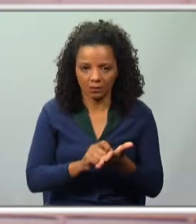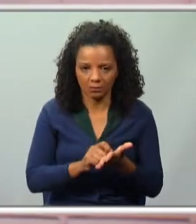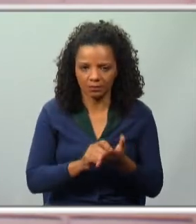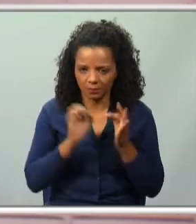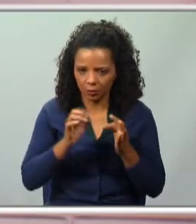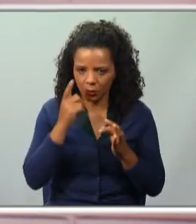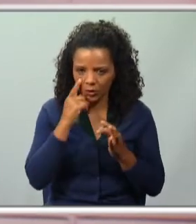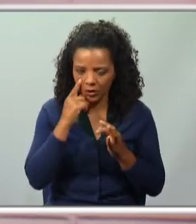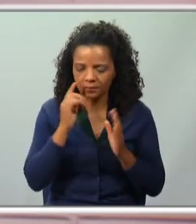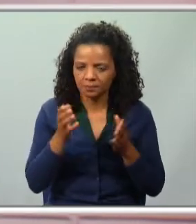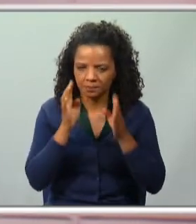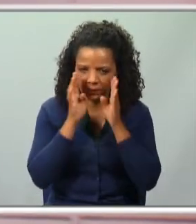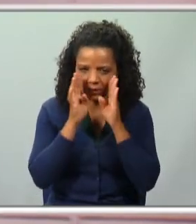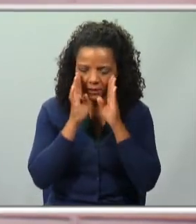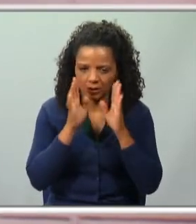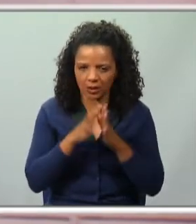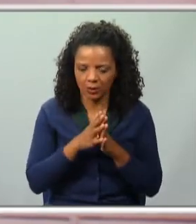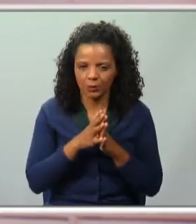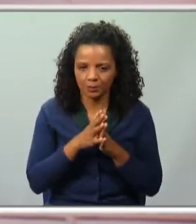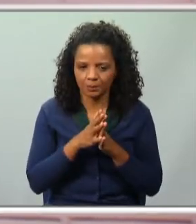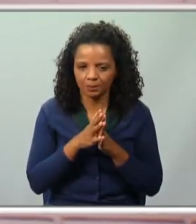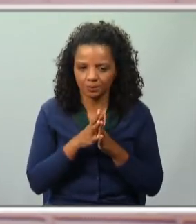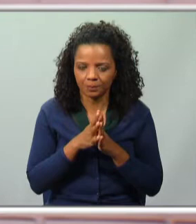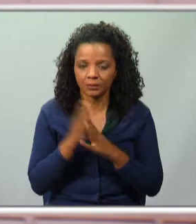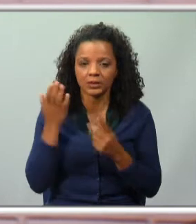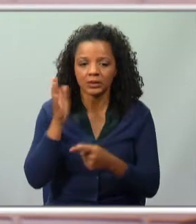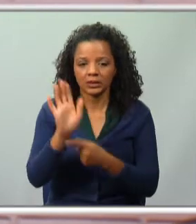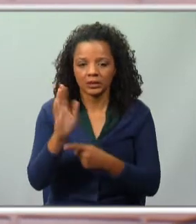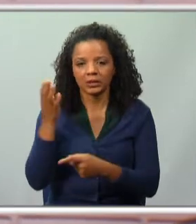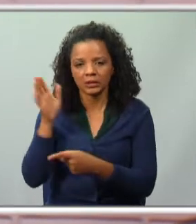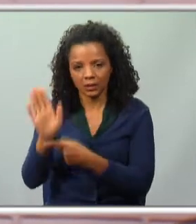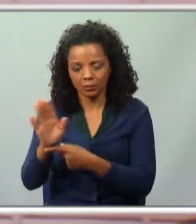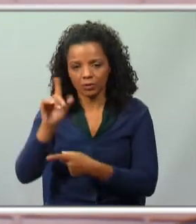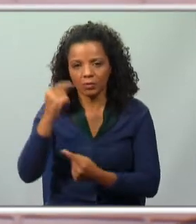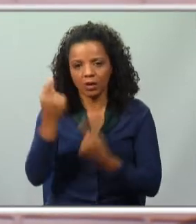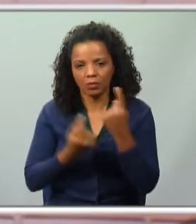apresentam muita atenção especialmente aos exemplos e alguns sistemas que aqui 密切關注，尤其是到這裡的例子和一些系統